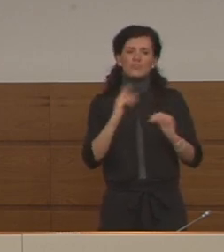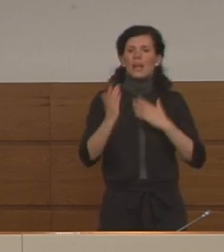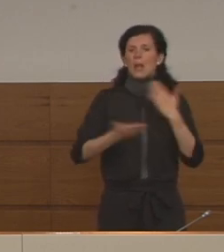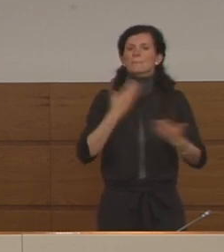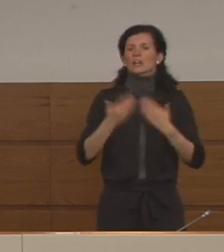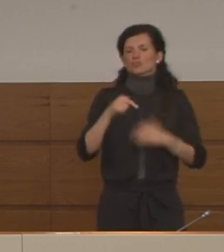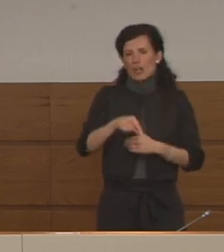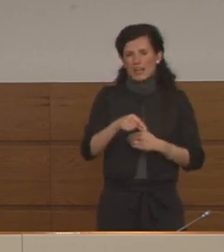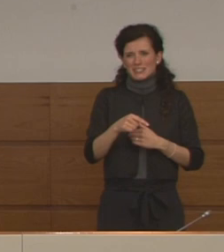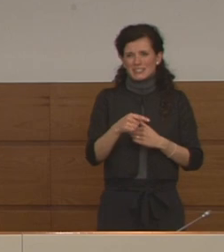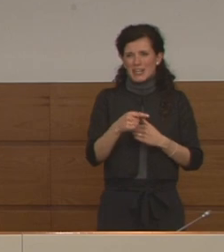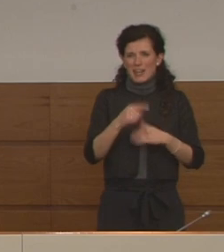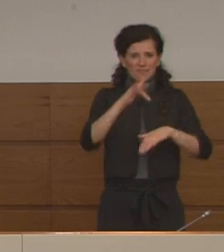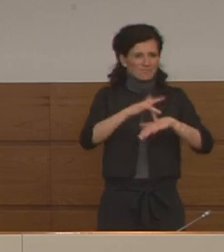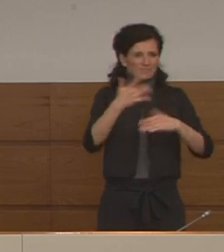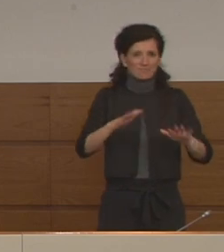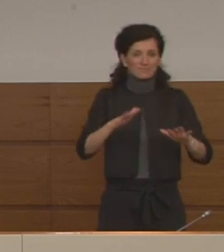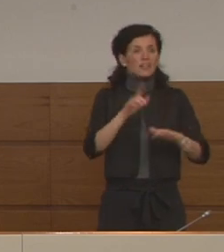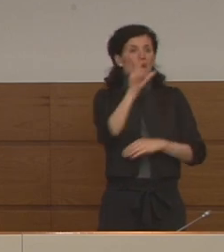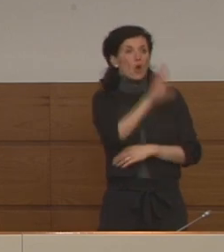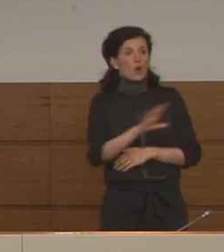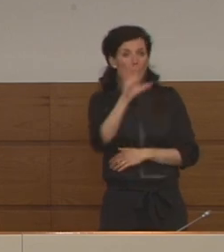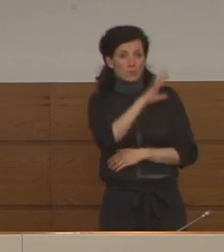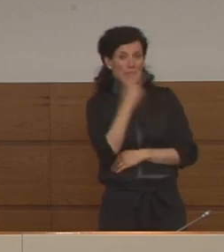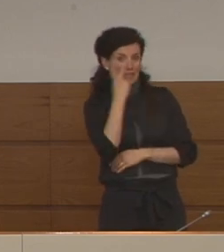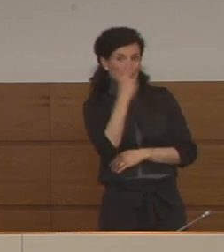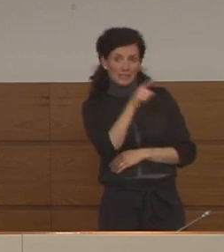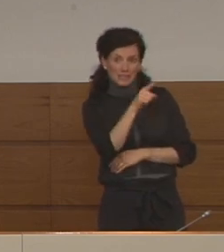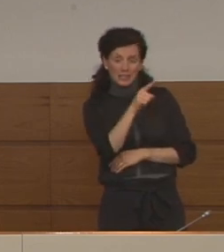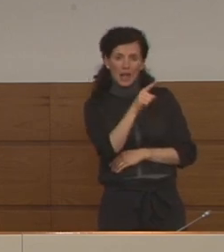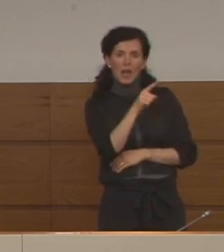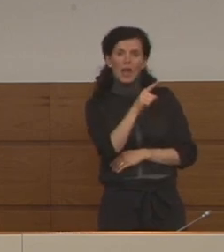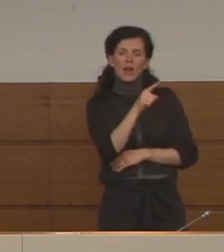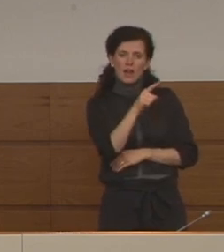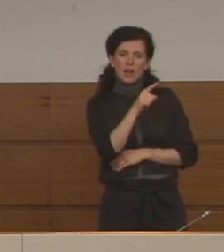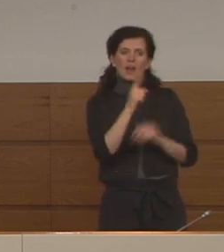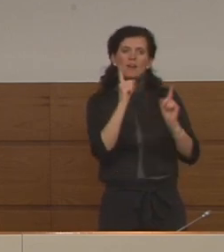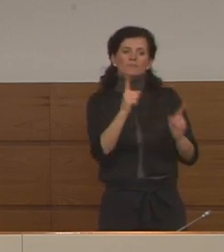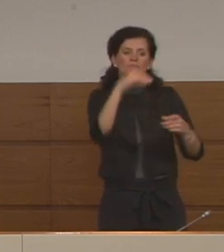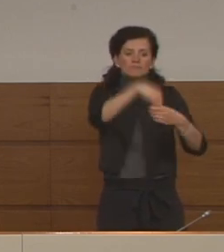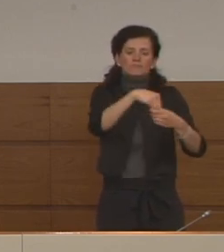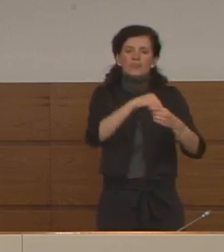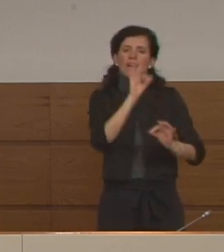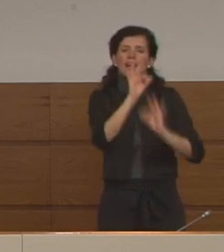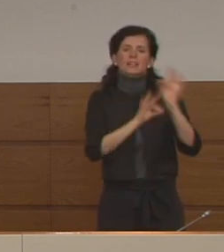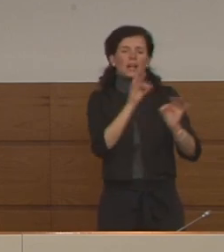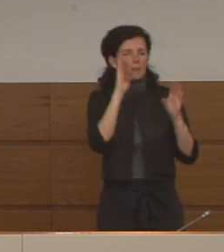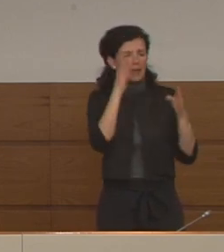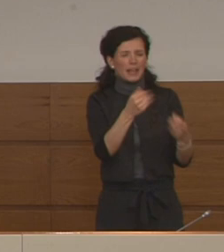si è tradotta a livello lombardo, c'è stato su quelle terapie intensive.